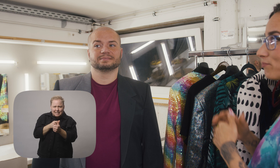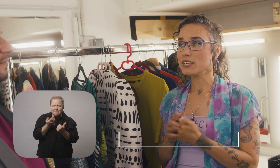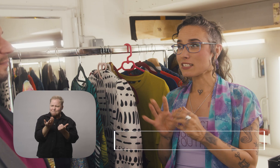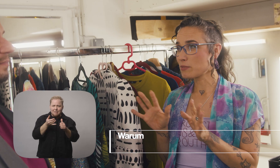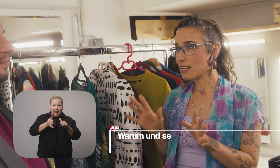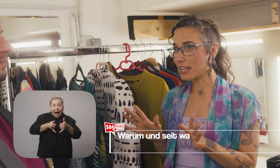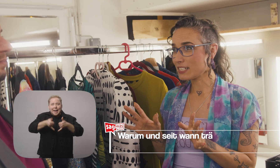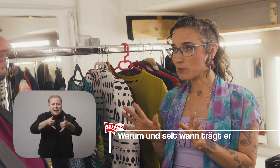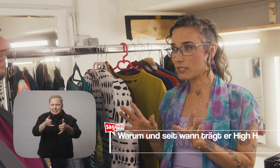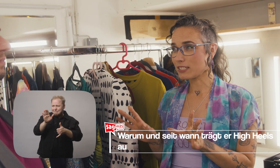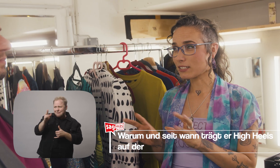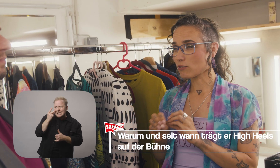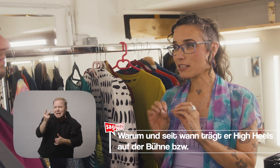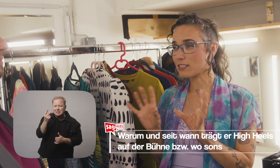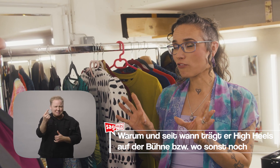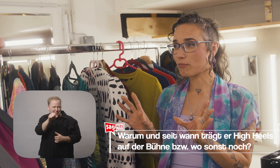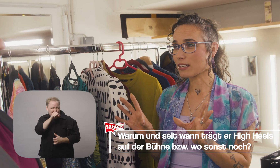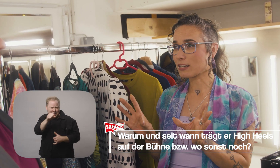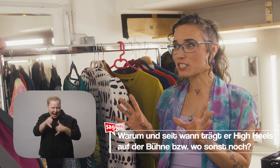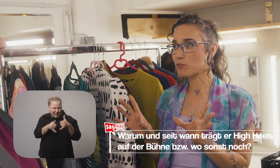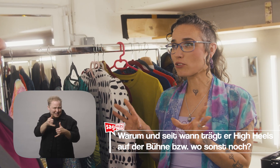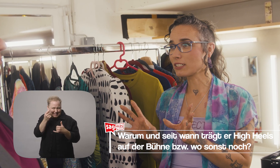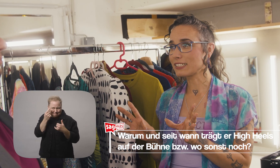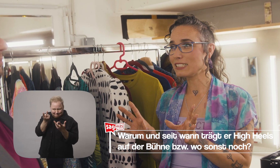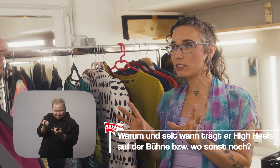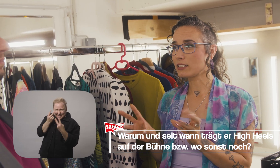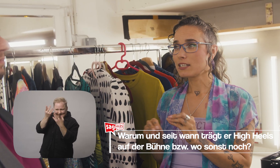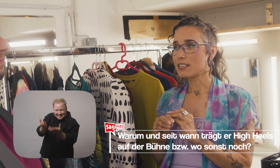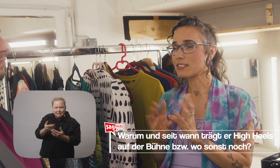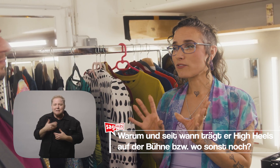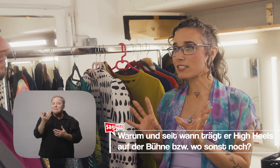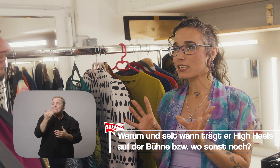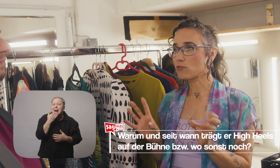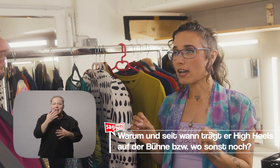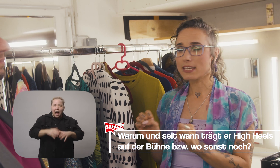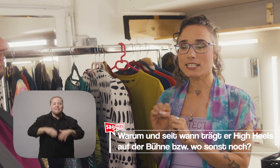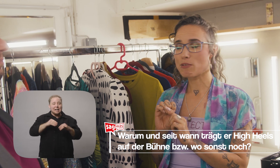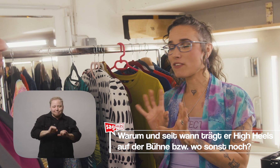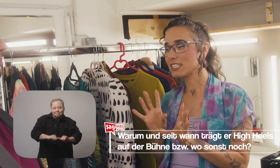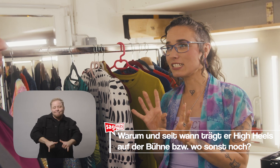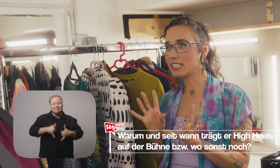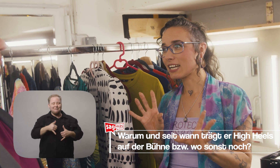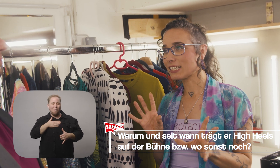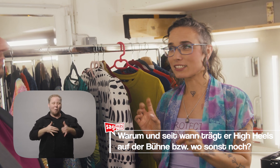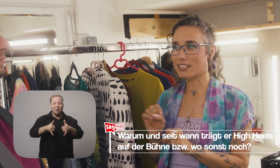Wie ist das mit den High Heels bei dir? Du hast da offenbar eine ganz besondere Liebe. Seit wann trägst du High Heels? Bei welchen Gelegenheiten?